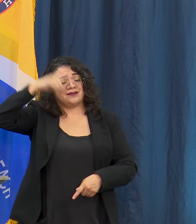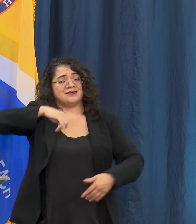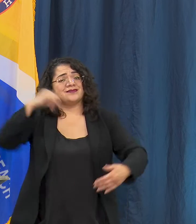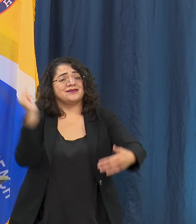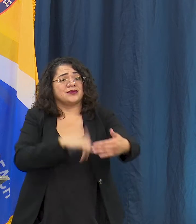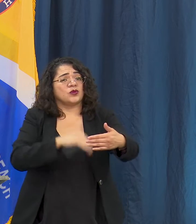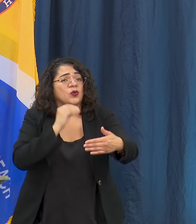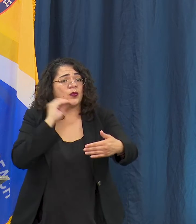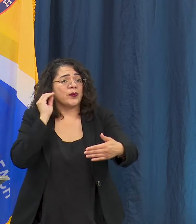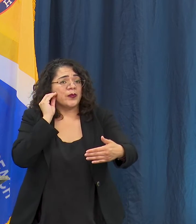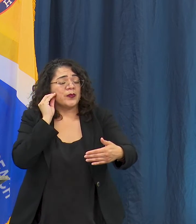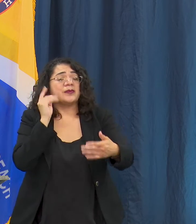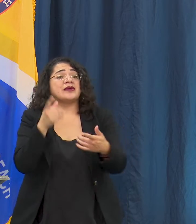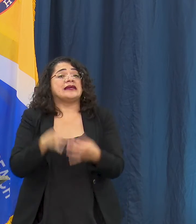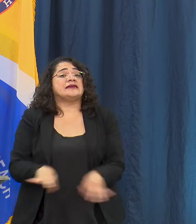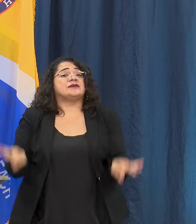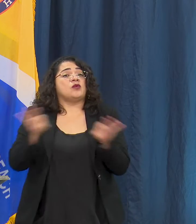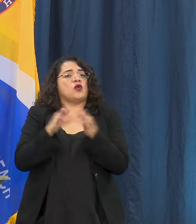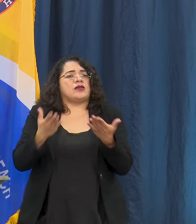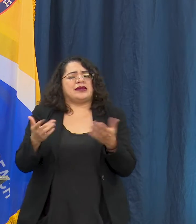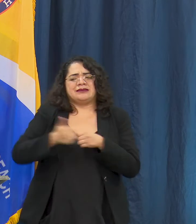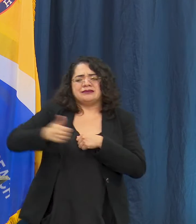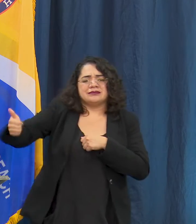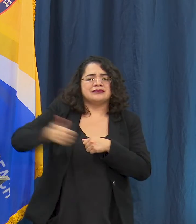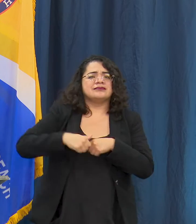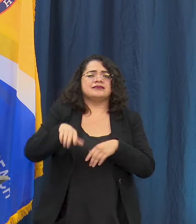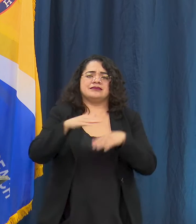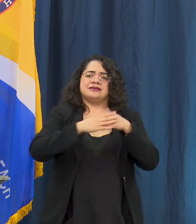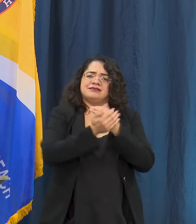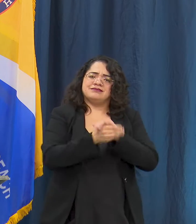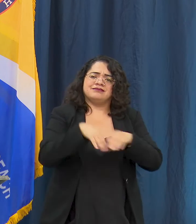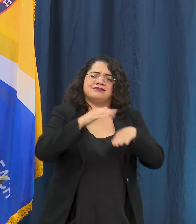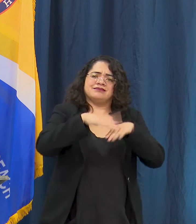necesidades essencial A's la vez de las manos con frecuencia a la vez a las